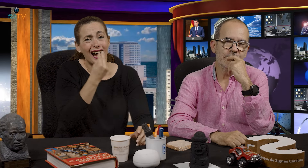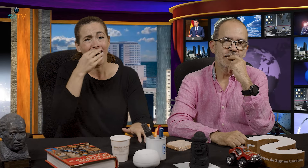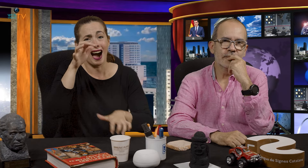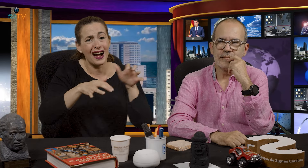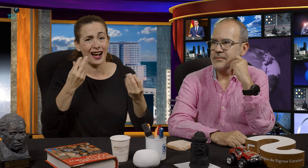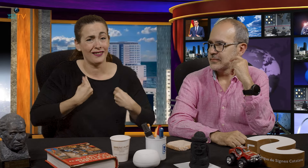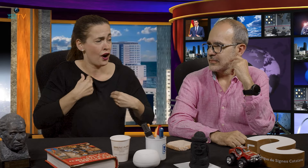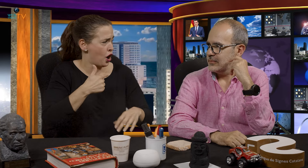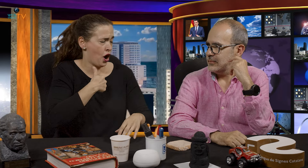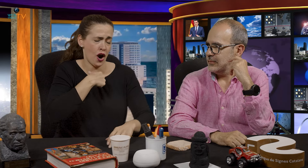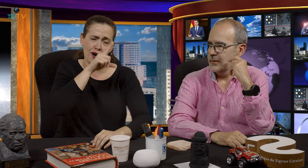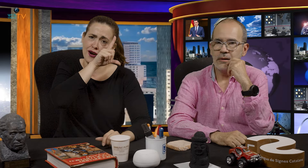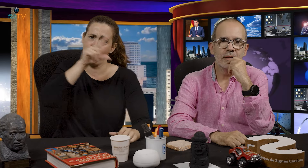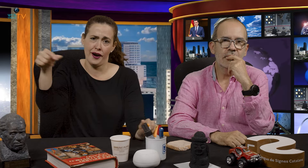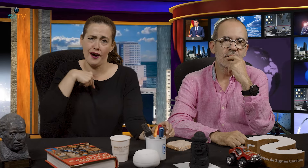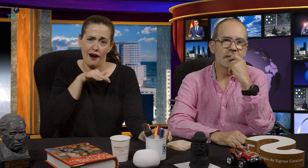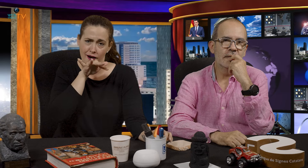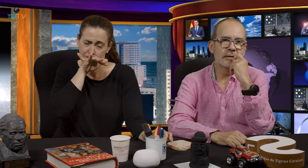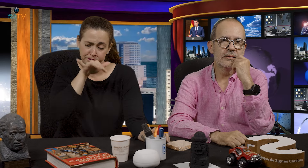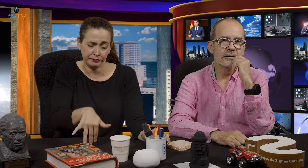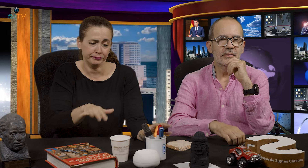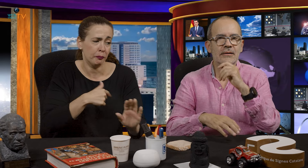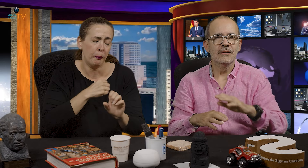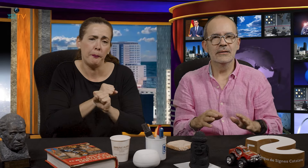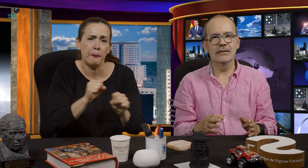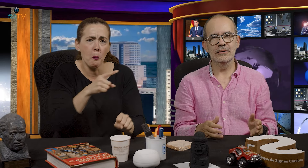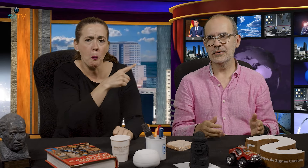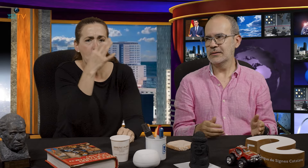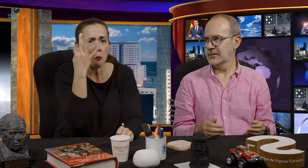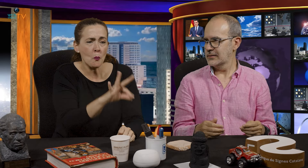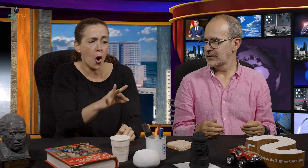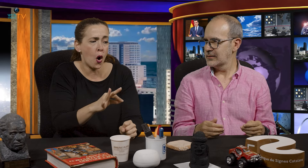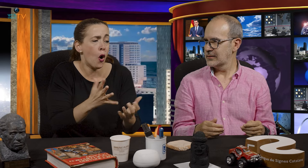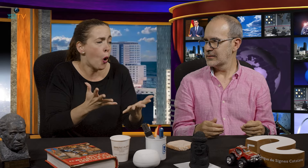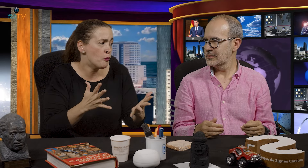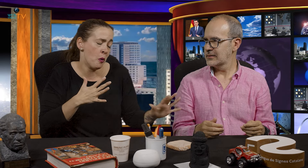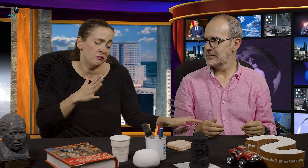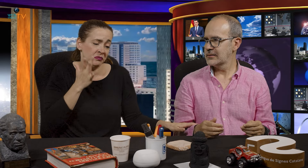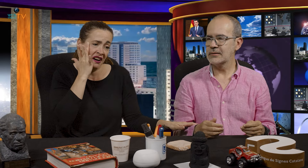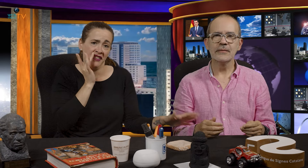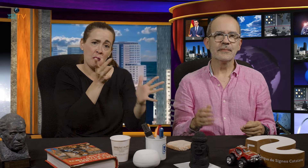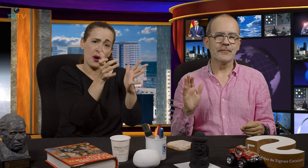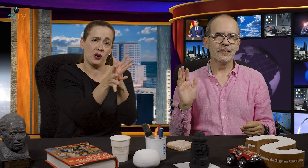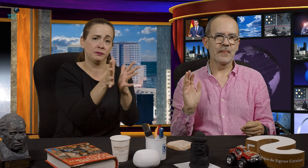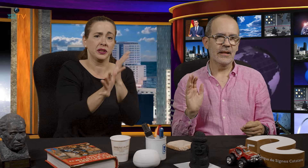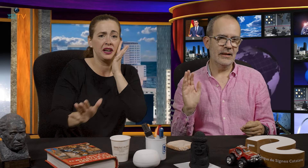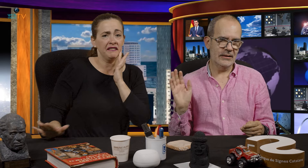Si yo veo que los comen, me voy, vomitaría, explícalo tu como pueden por favor.